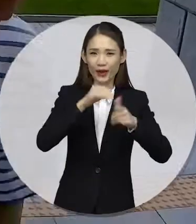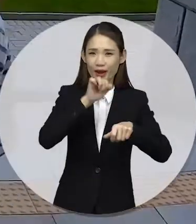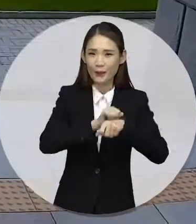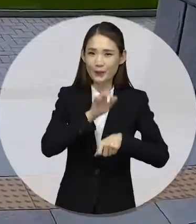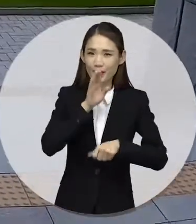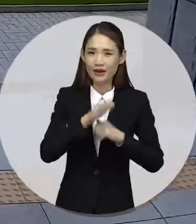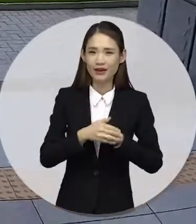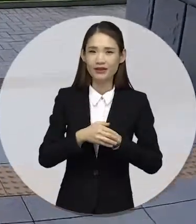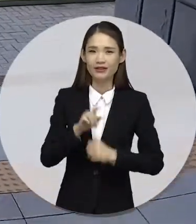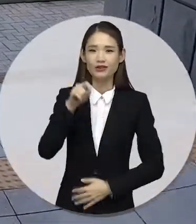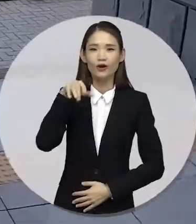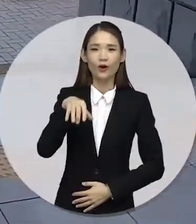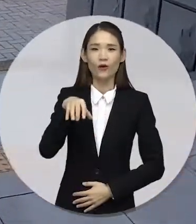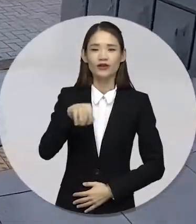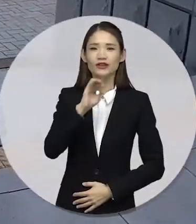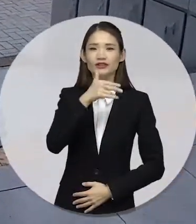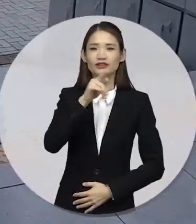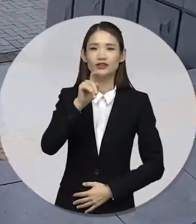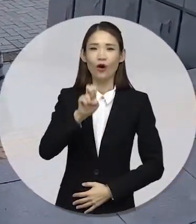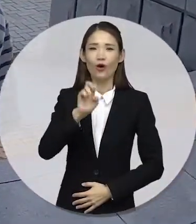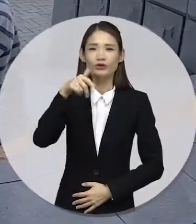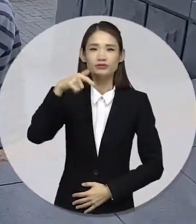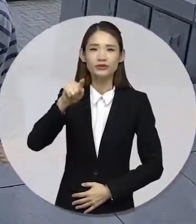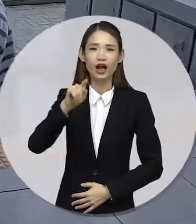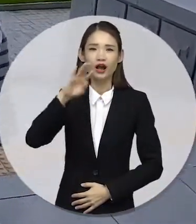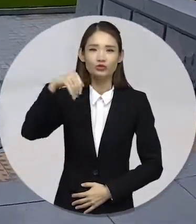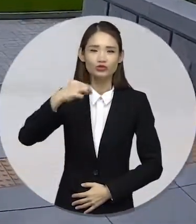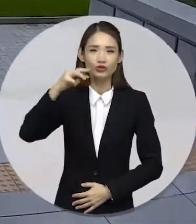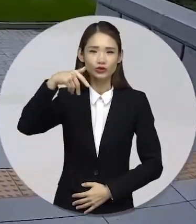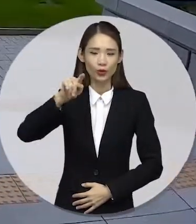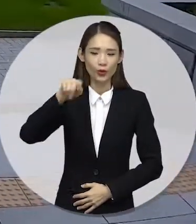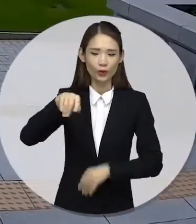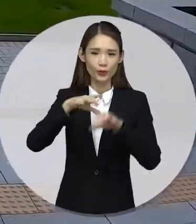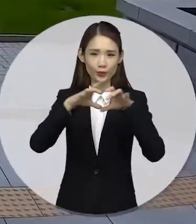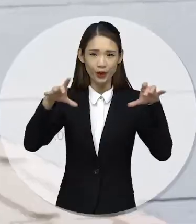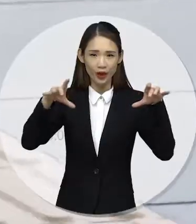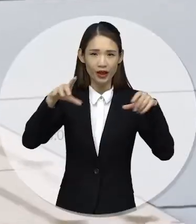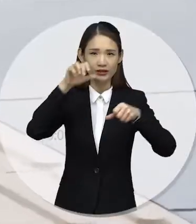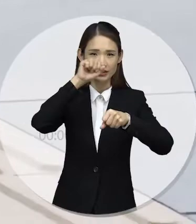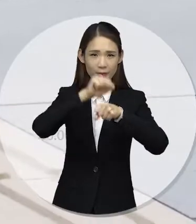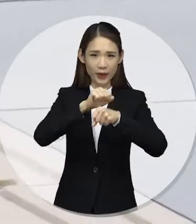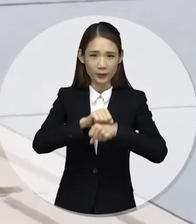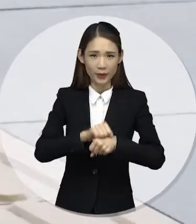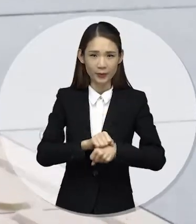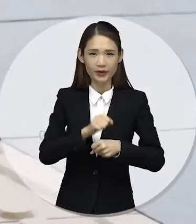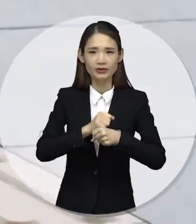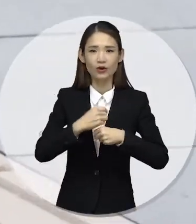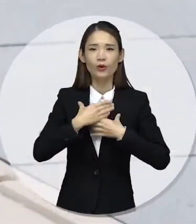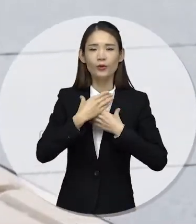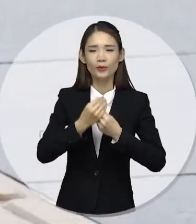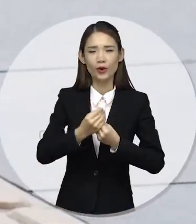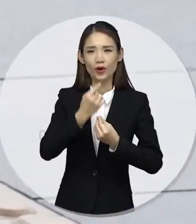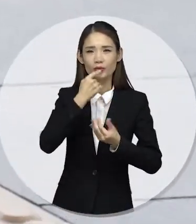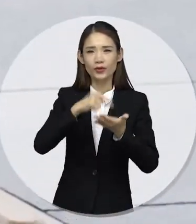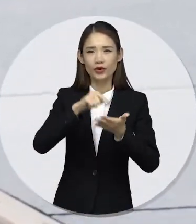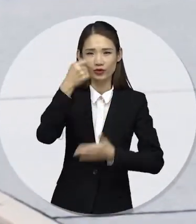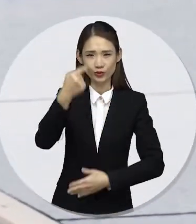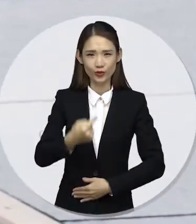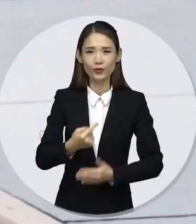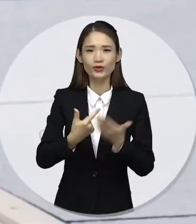김한솔 : 그리고 여기가 뭐야, 점자블럭도 잘 뭔가 되어 있어서 오기 편했던 것 같아. 김소희 : 오빠 길을 잘 찾는다.